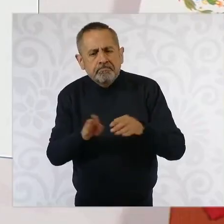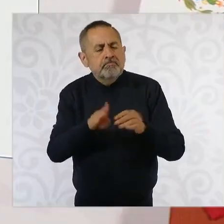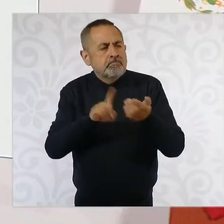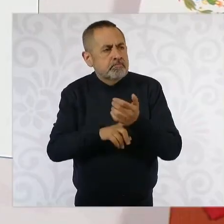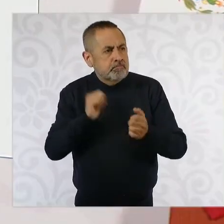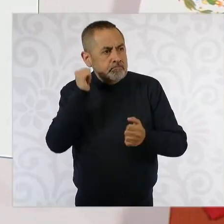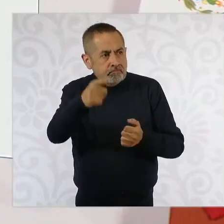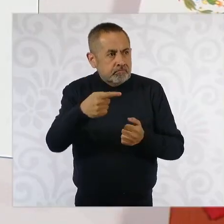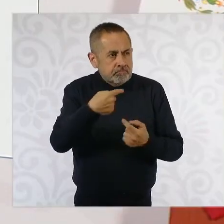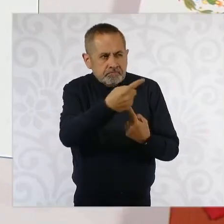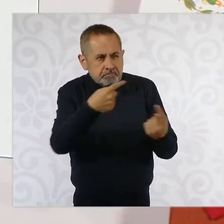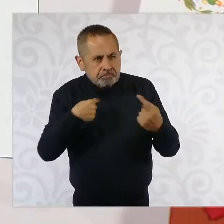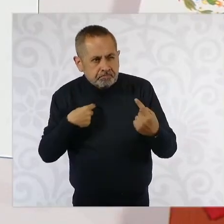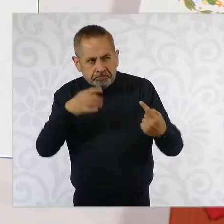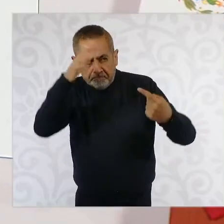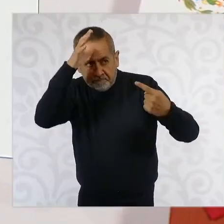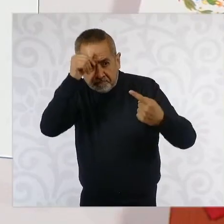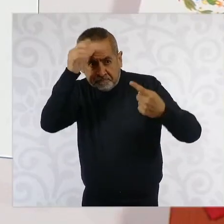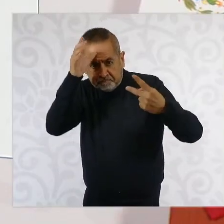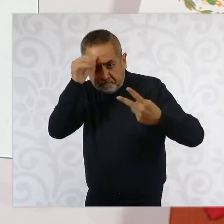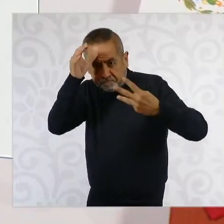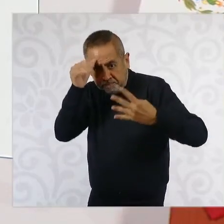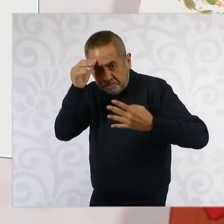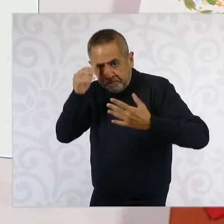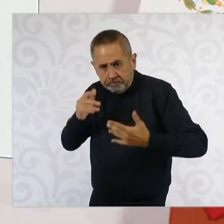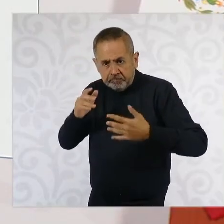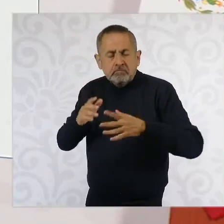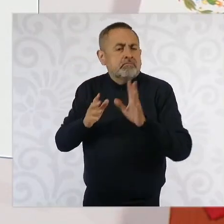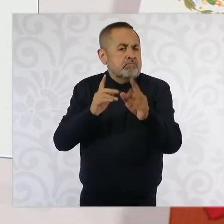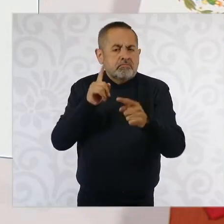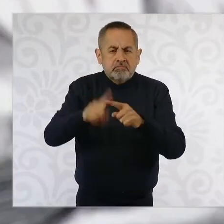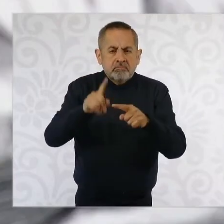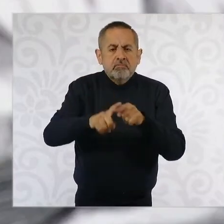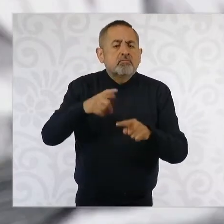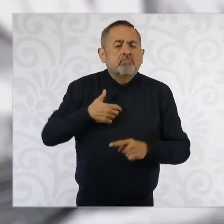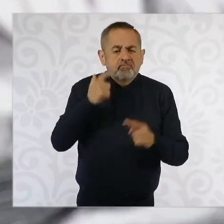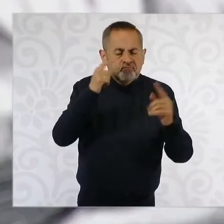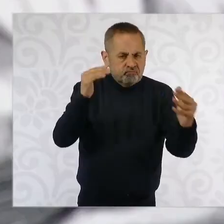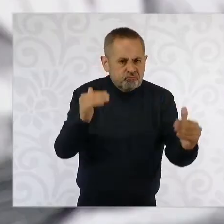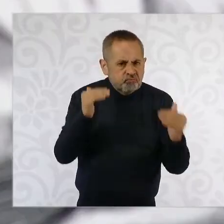acuerdos que lo único que pedimos nosotros Son acuerdos de alto nivel que nos permitan hablar